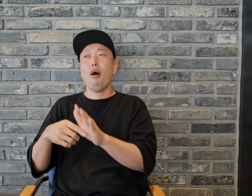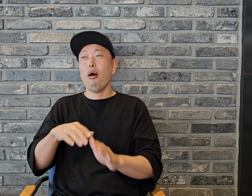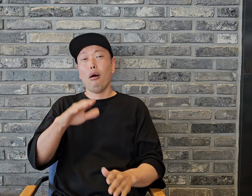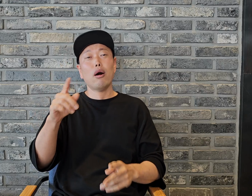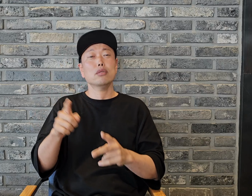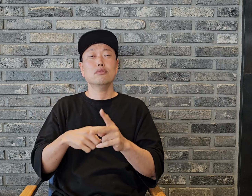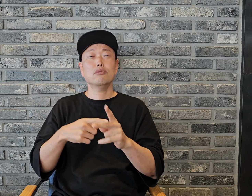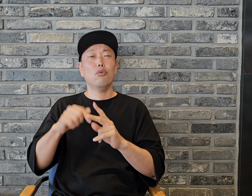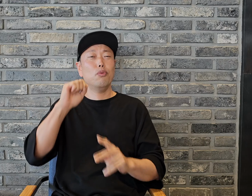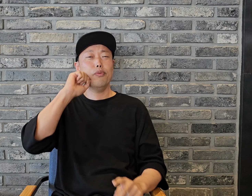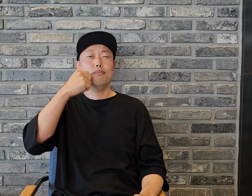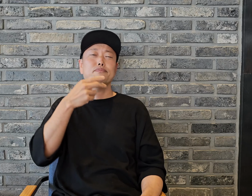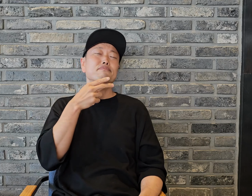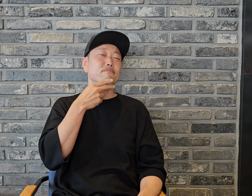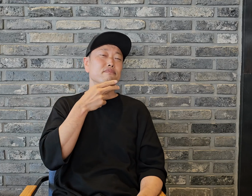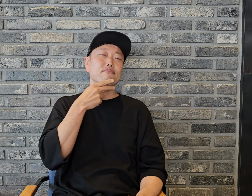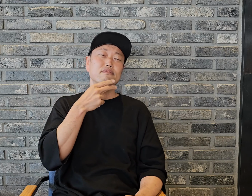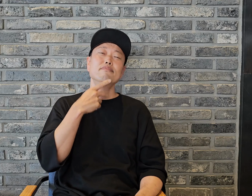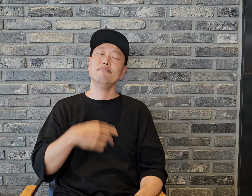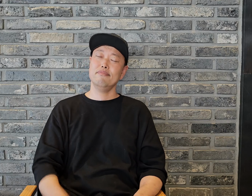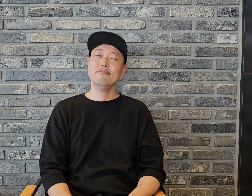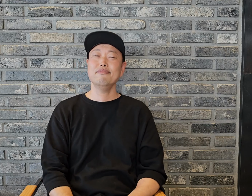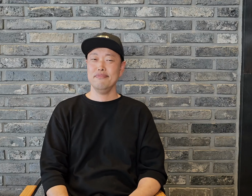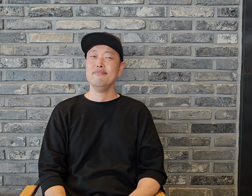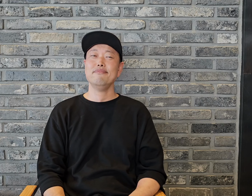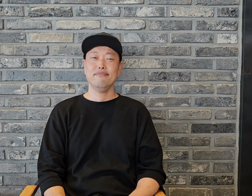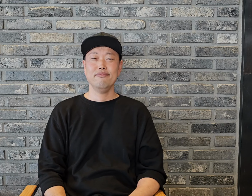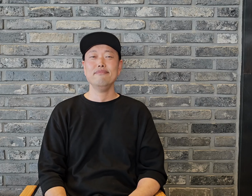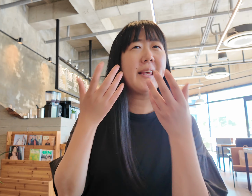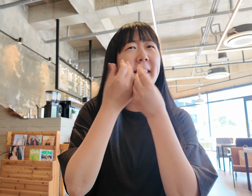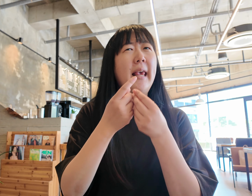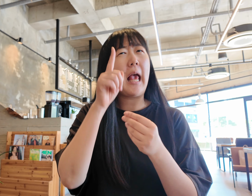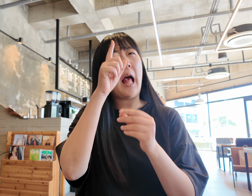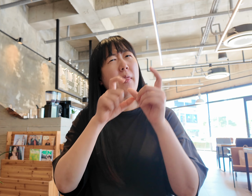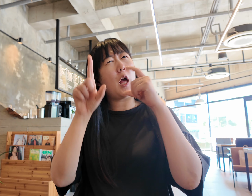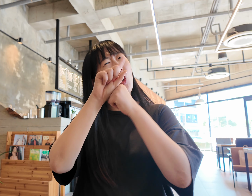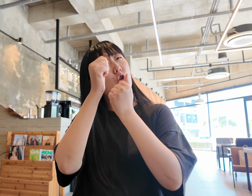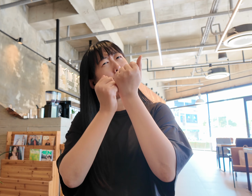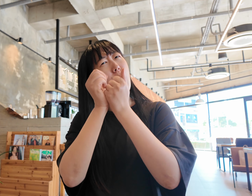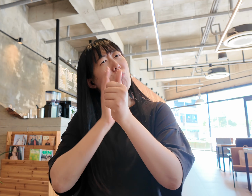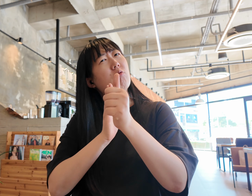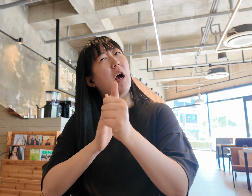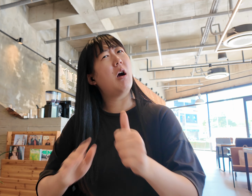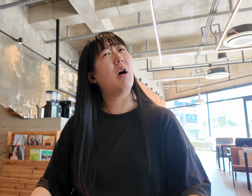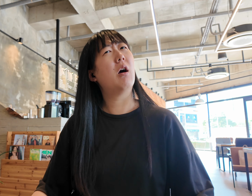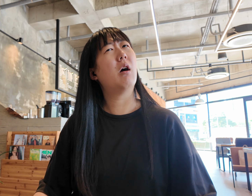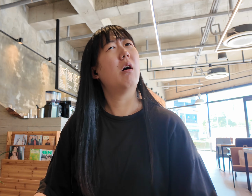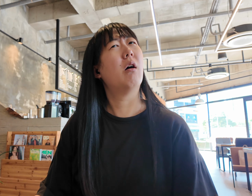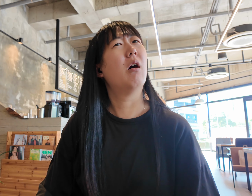ist es kein Problem, alles zu verstehen. Bitte erläutern Sie dies anhand eines weiteren Beispiels.